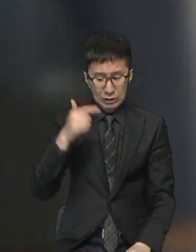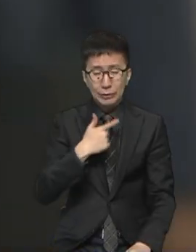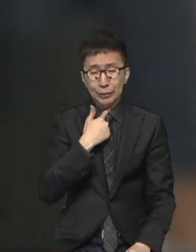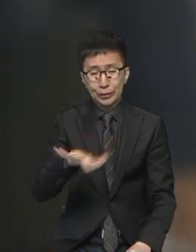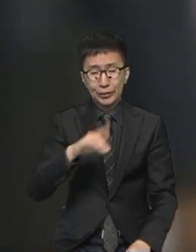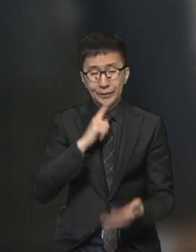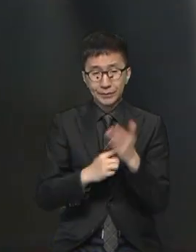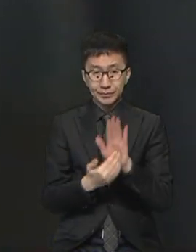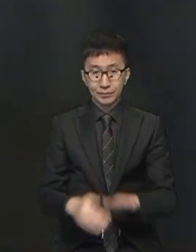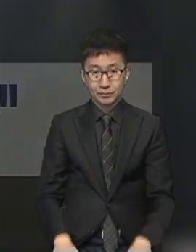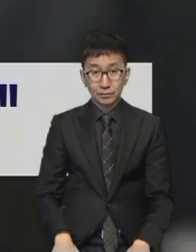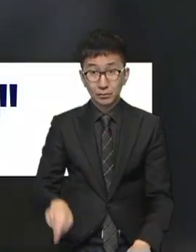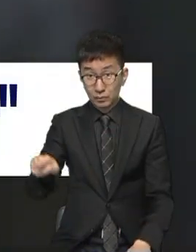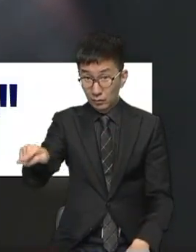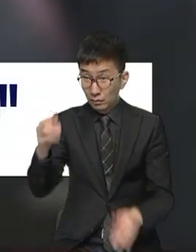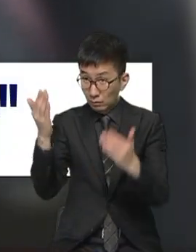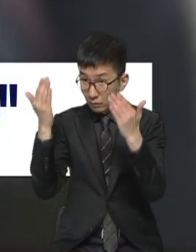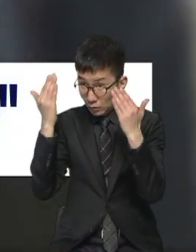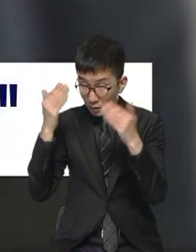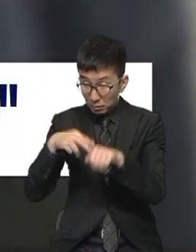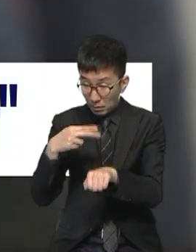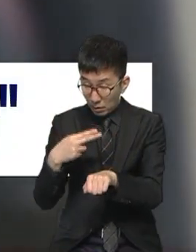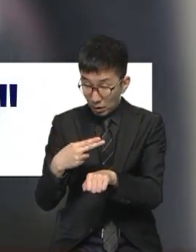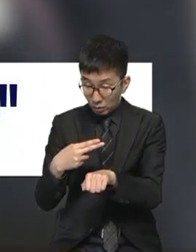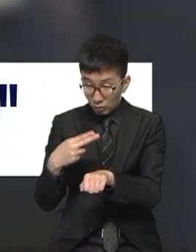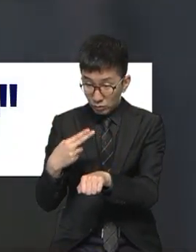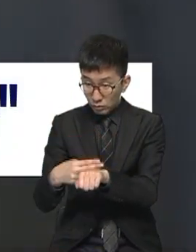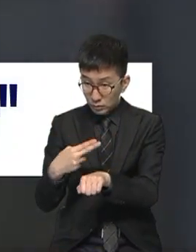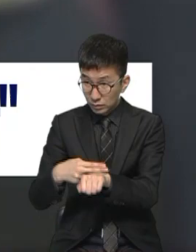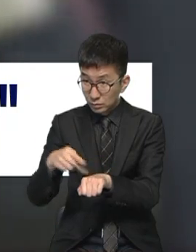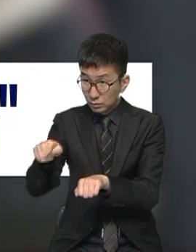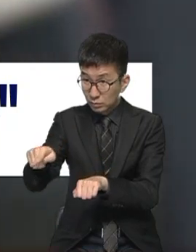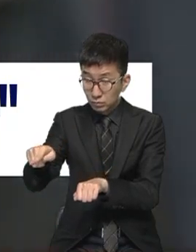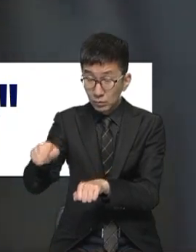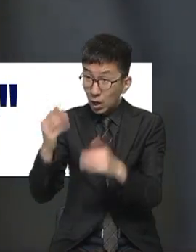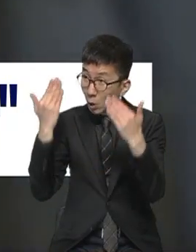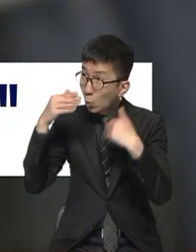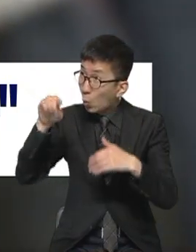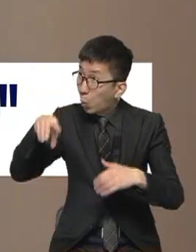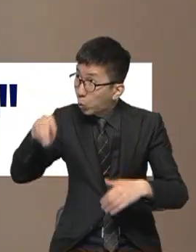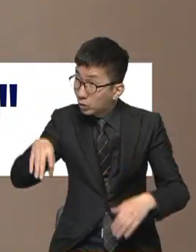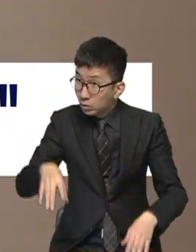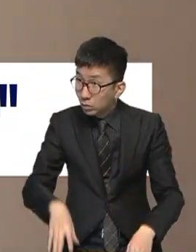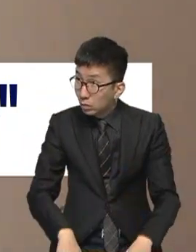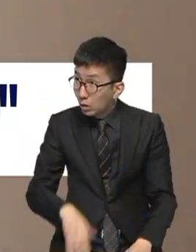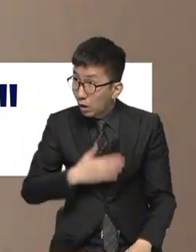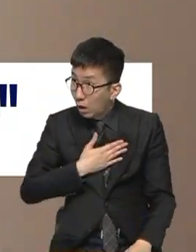감독관의 학교를 알아낸 건 딸이 감독관 명찰에서 이름을 보고 검색해 찾아낸 것일 뿐 불법은 없었다고 설명했습니다.